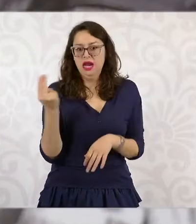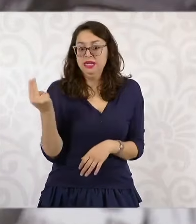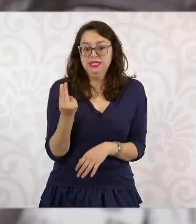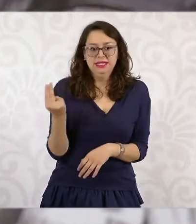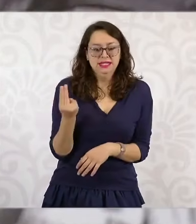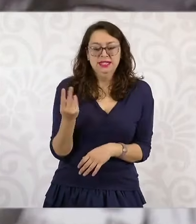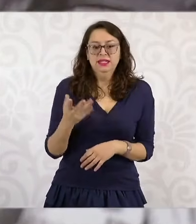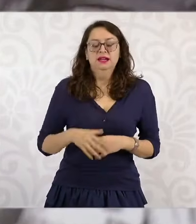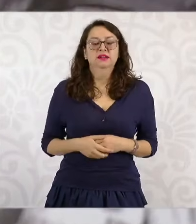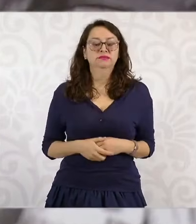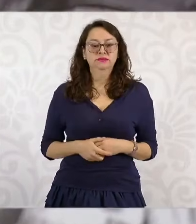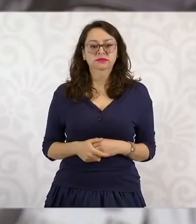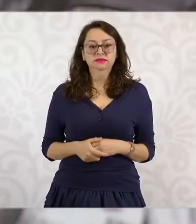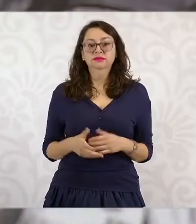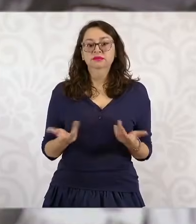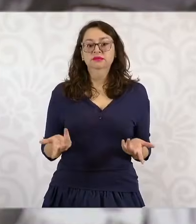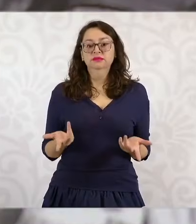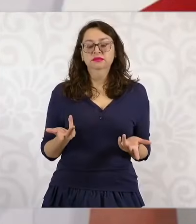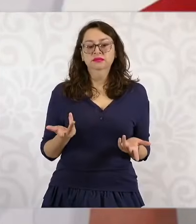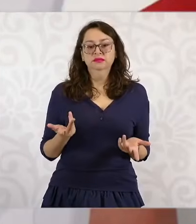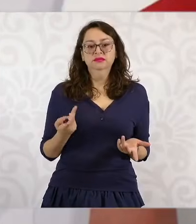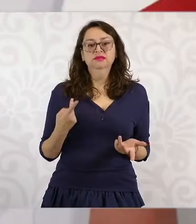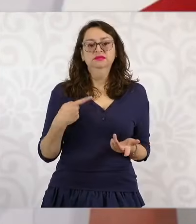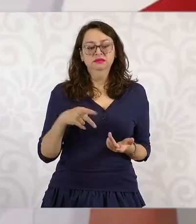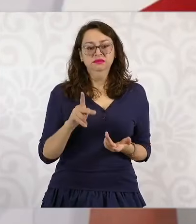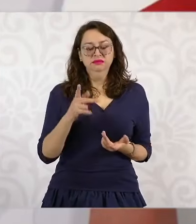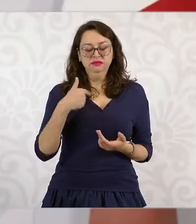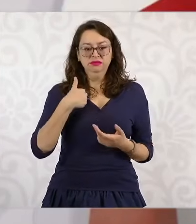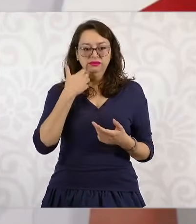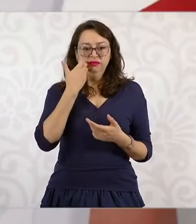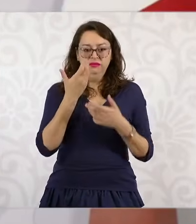decir algunos ejemplos de muy públicos, pero me quiero concentrar en en lo que les voy a decir,